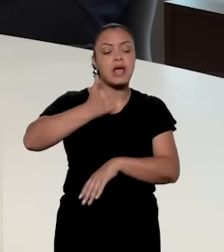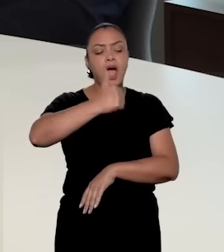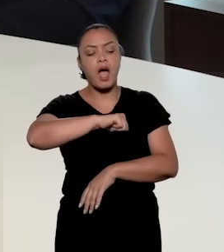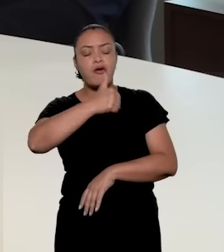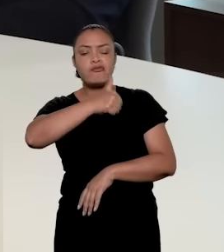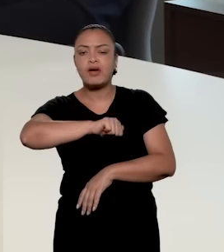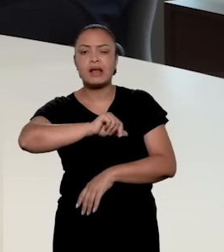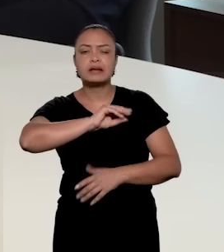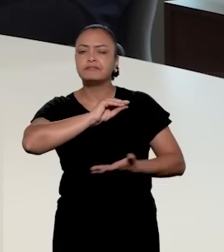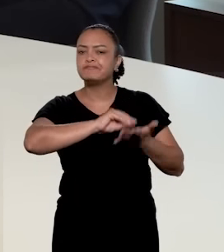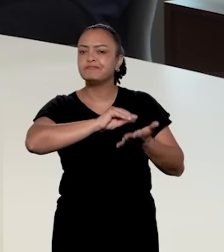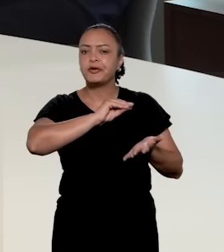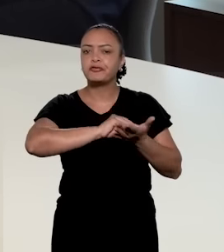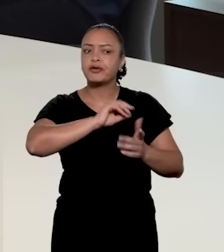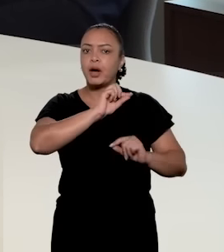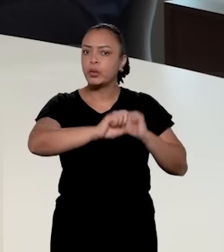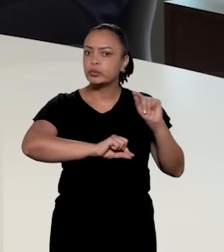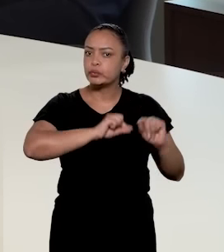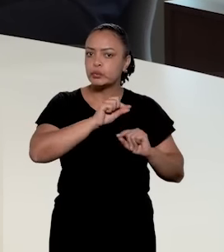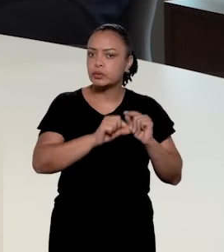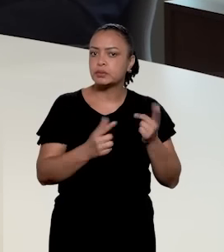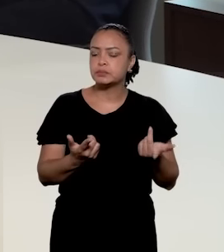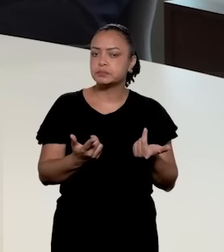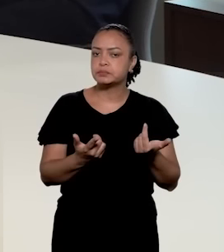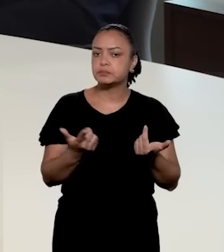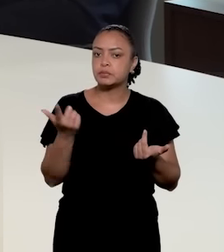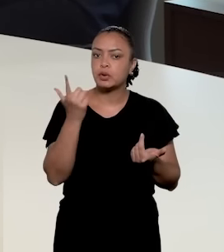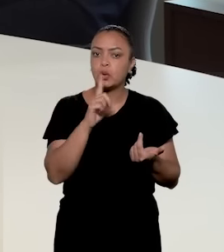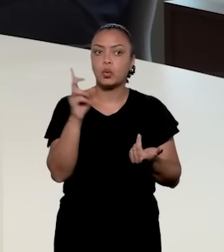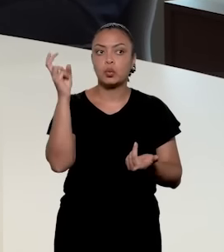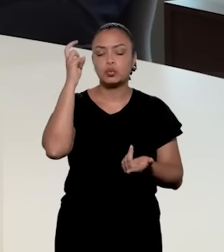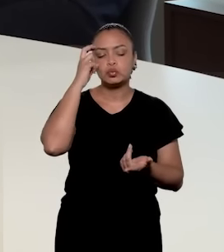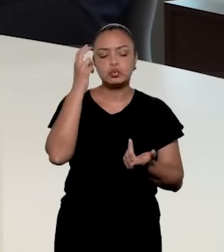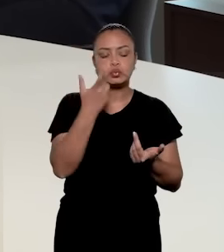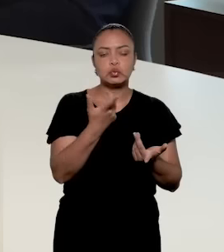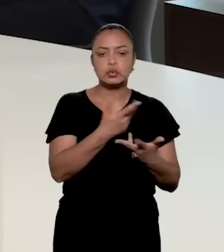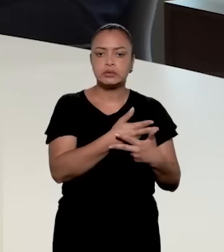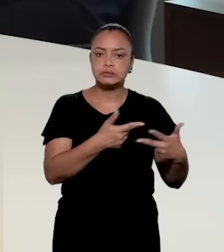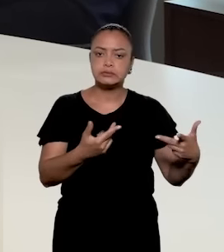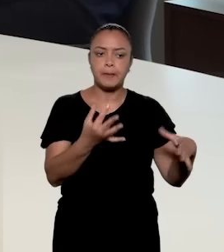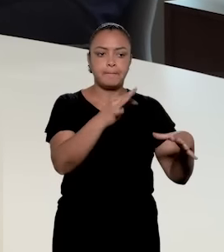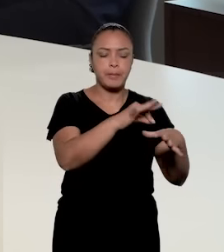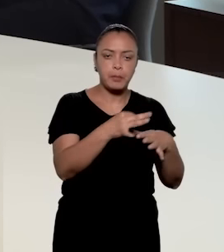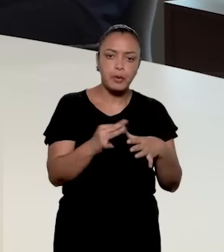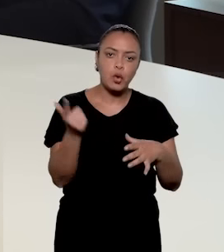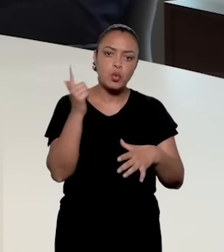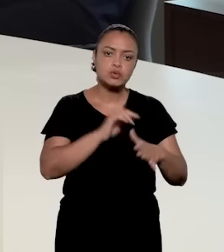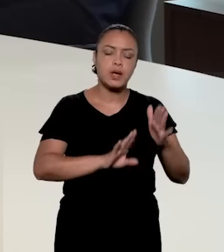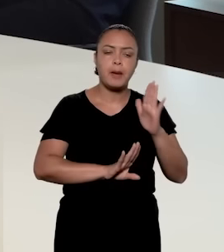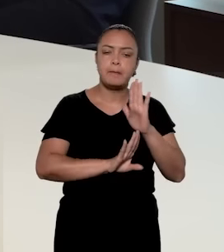Na sua avaliação, professor, o que que falta nessas outras culturas para elas